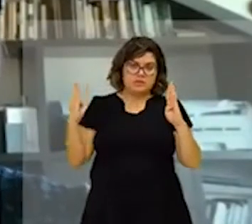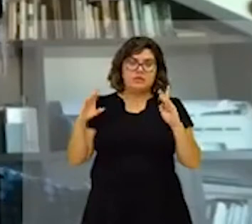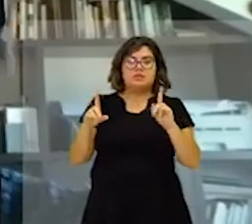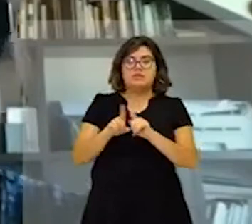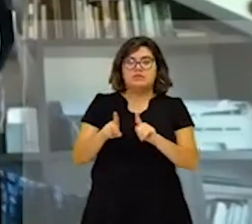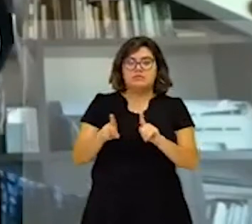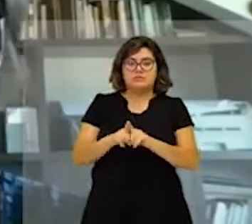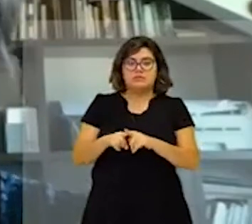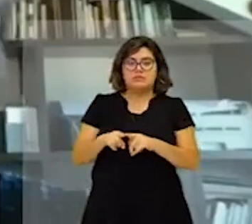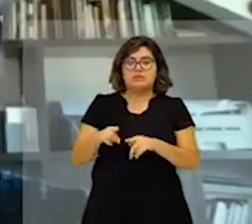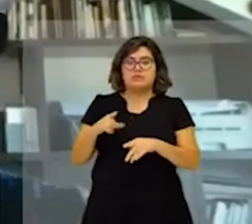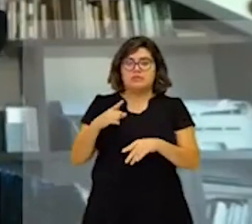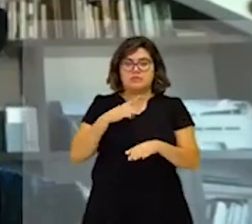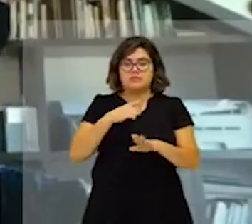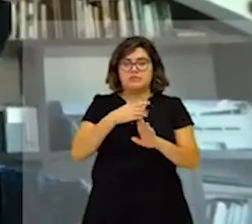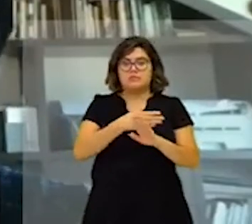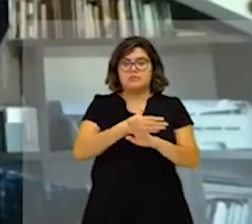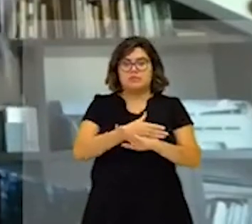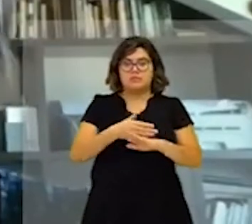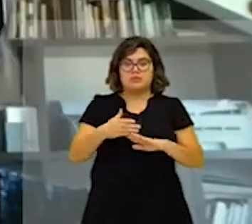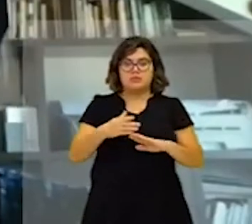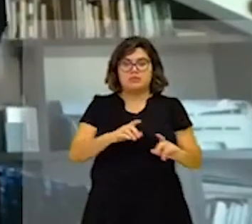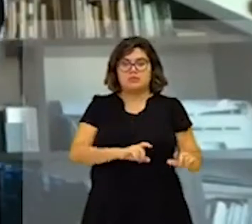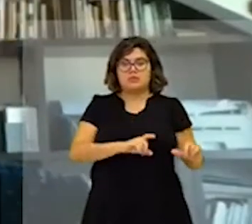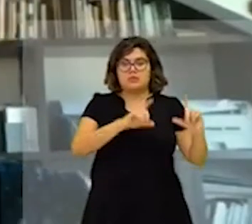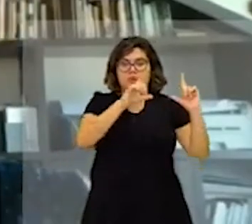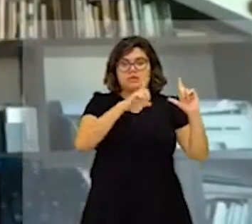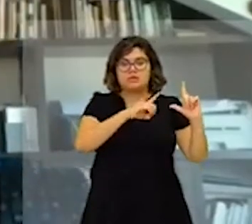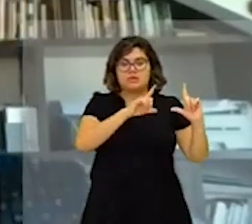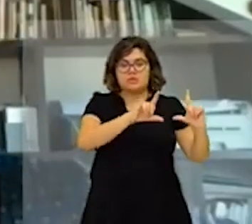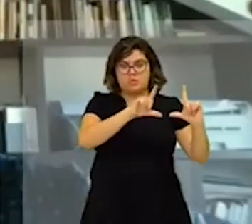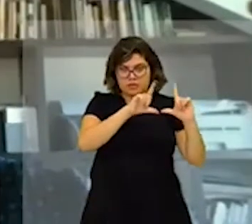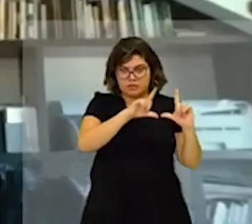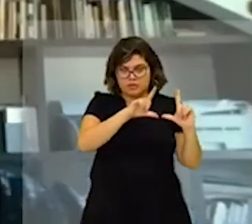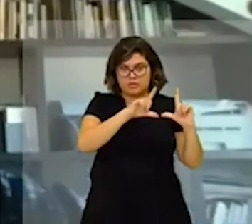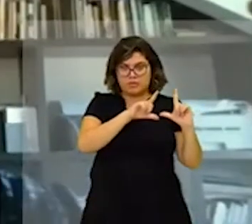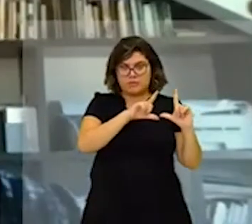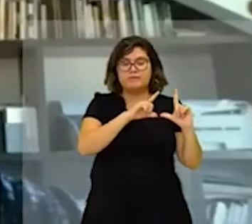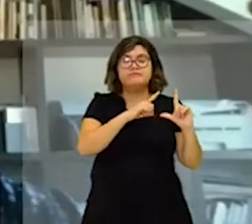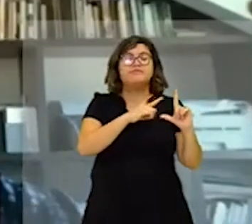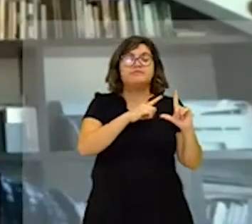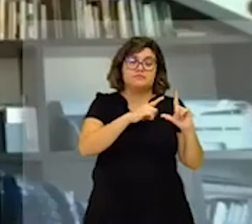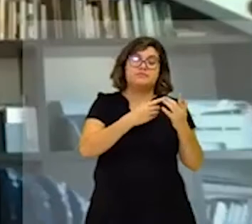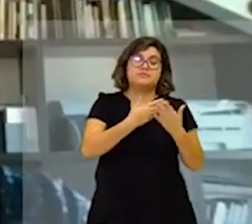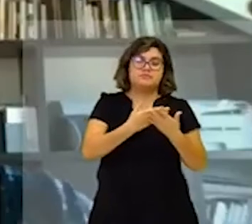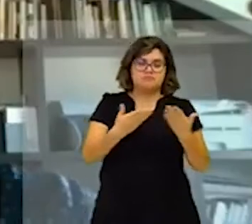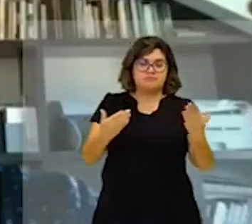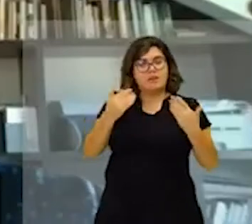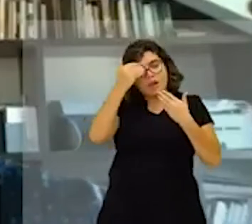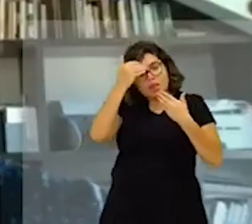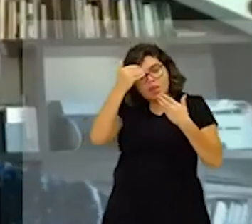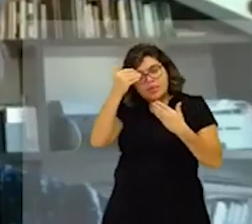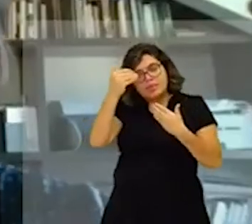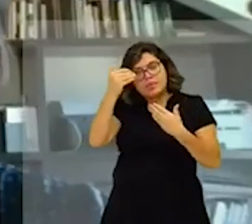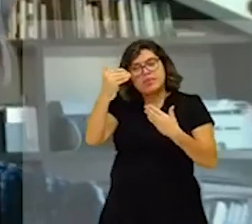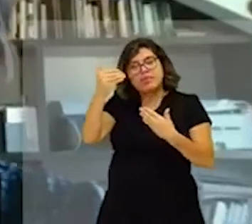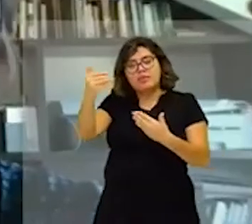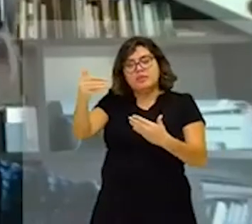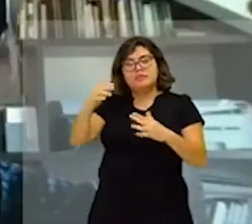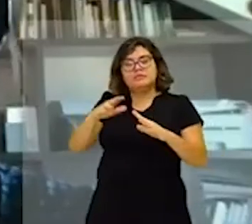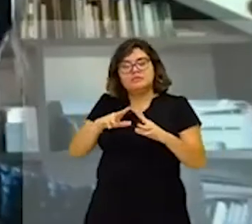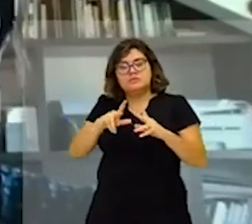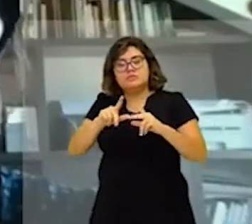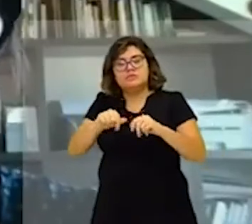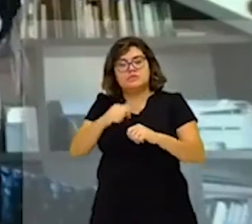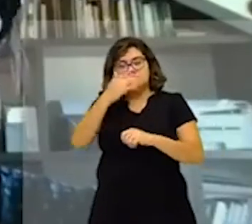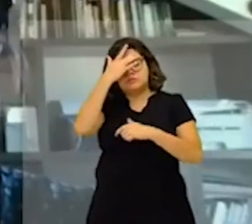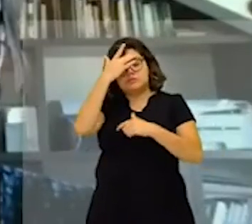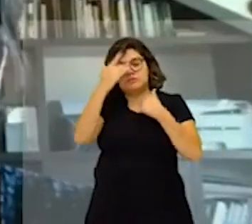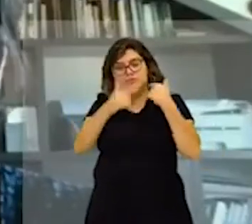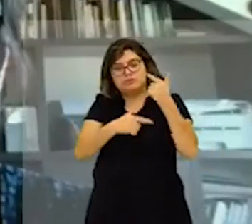branca com quatro é primeiro lugar eu gostaria de agradecer a todos os envolvidos nesse projeto ao